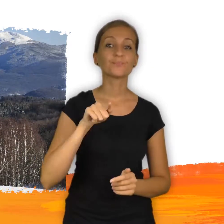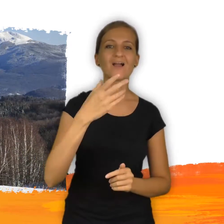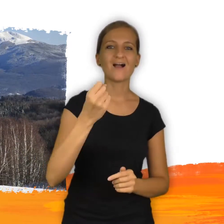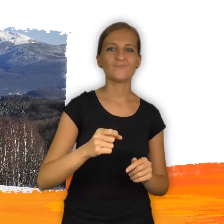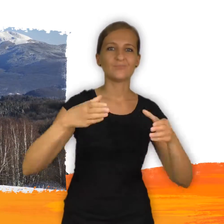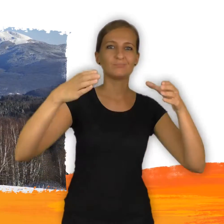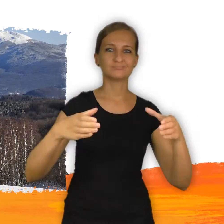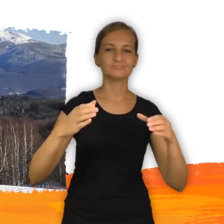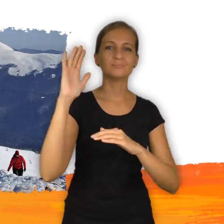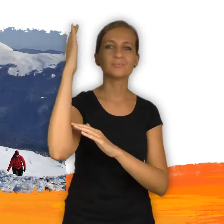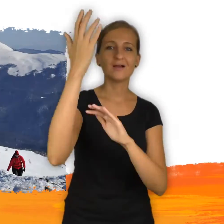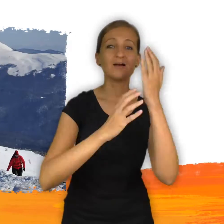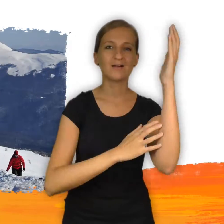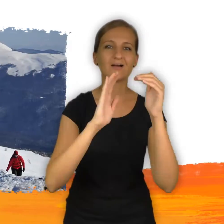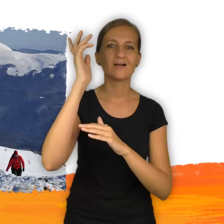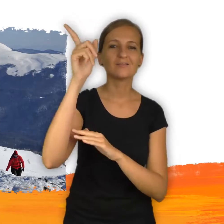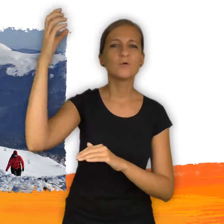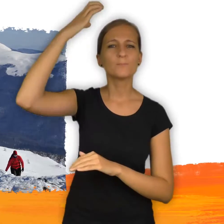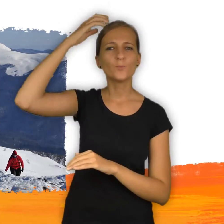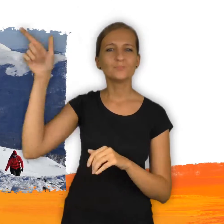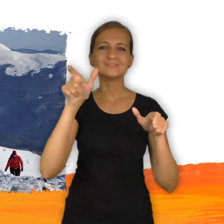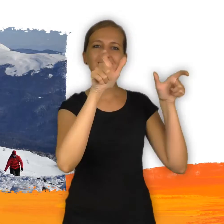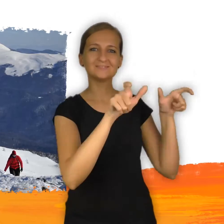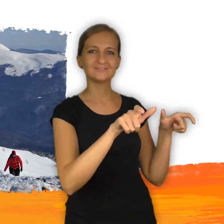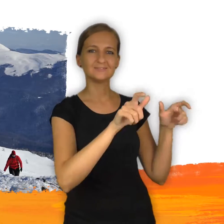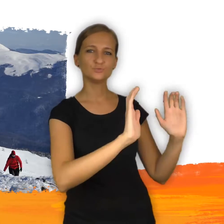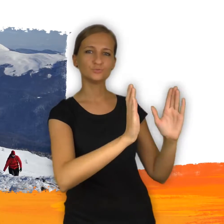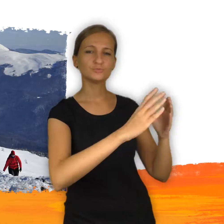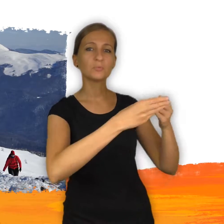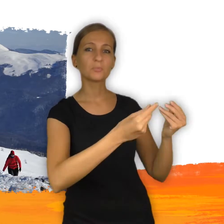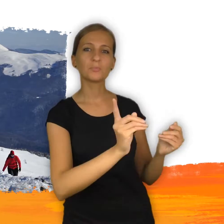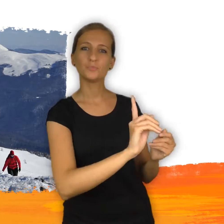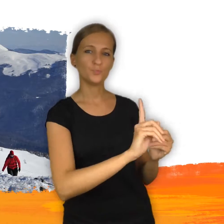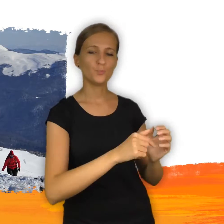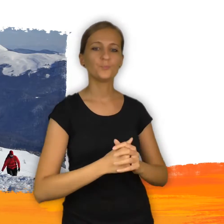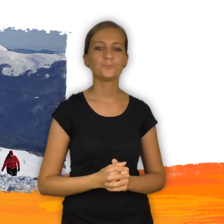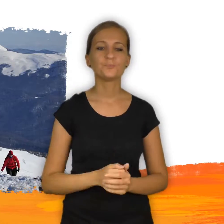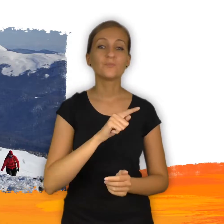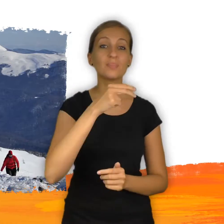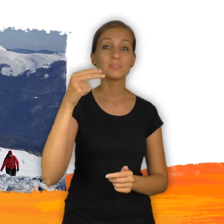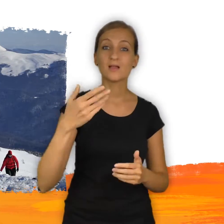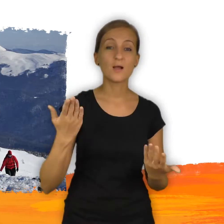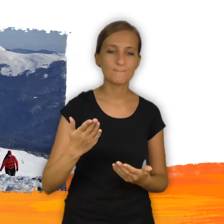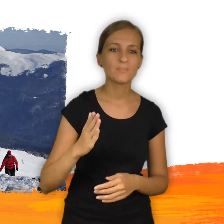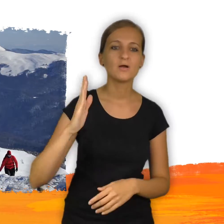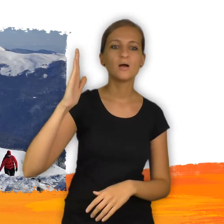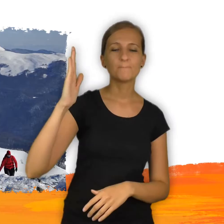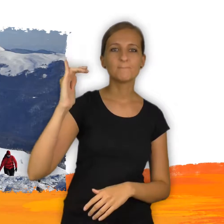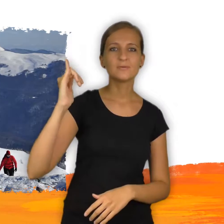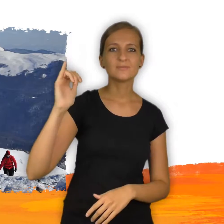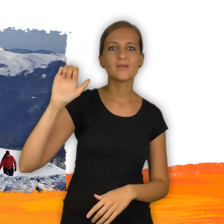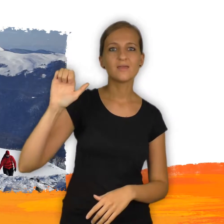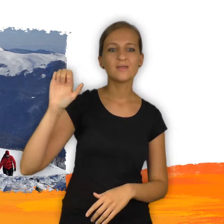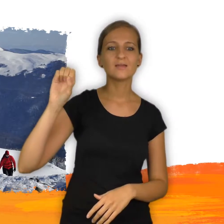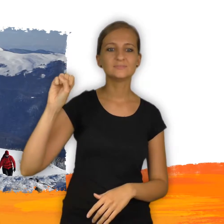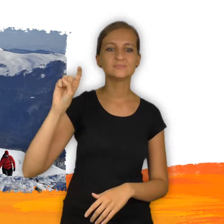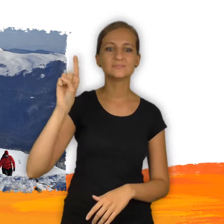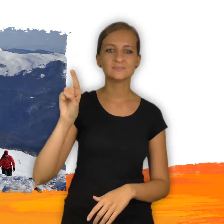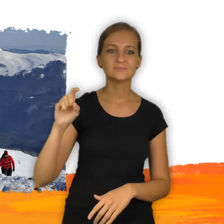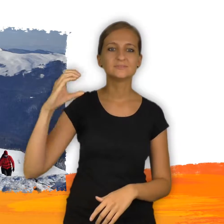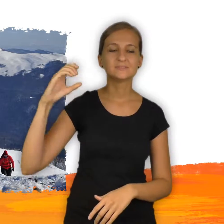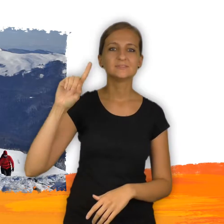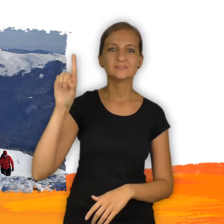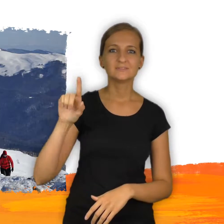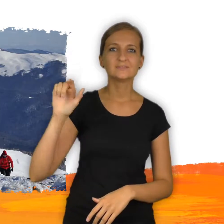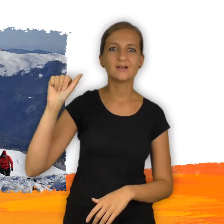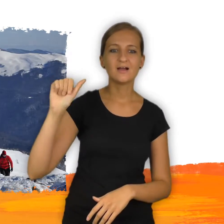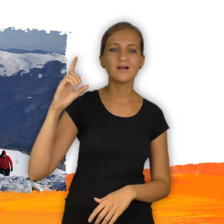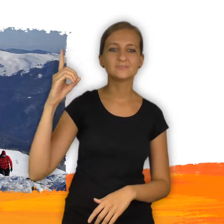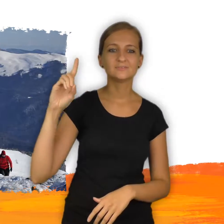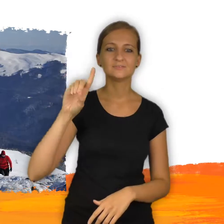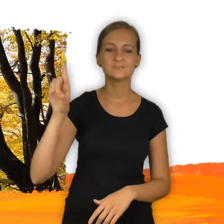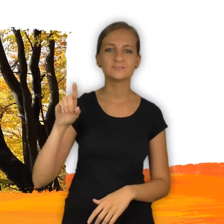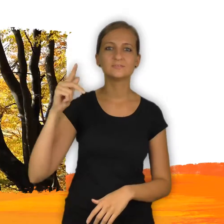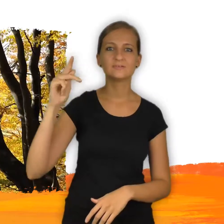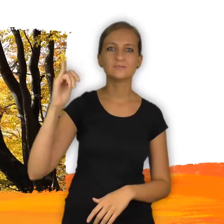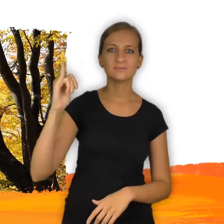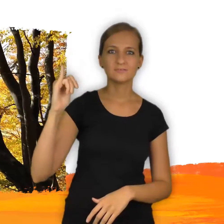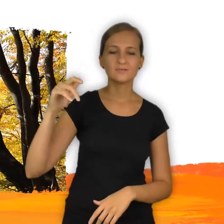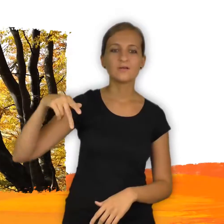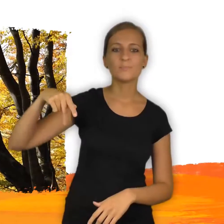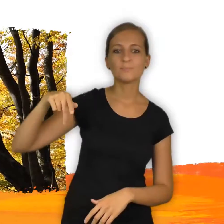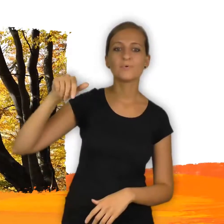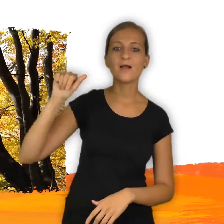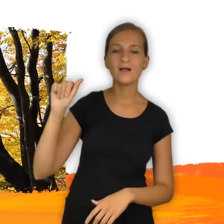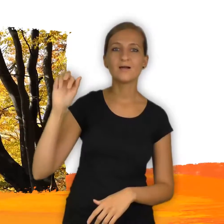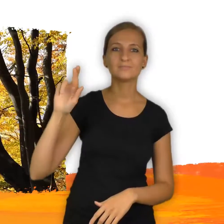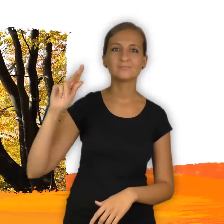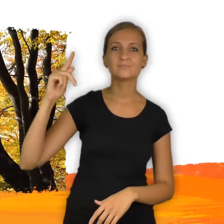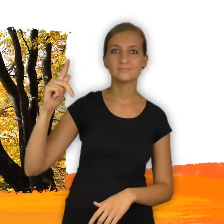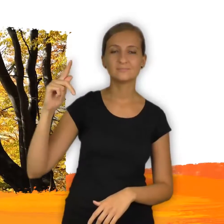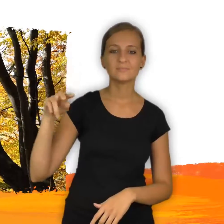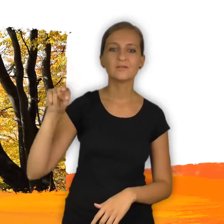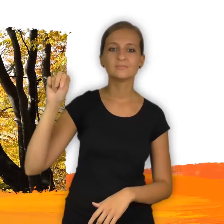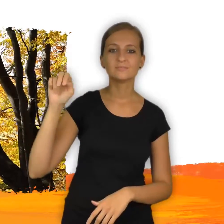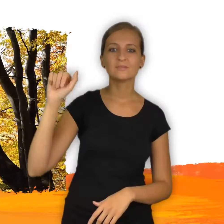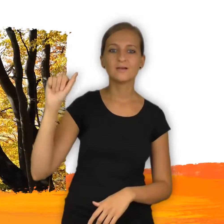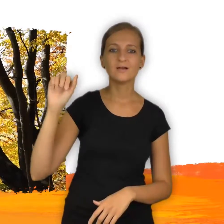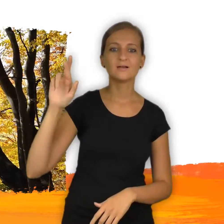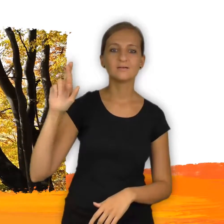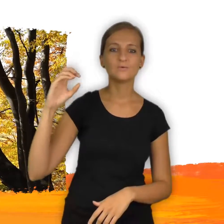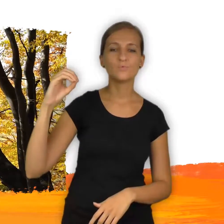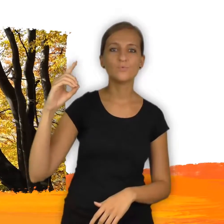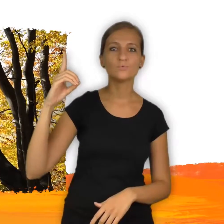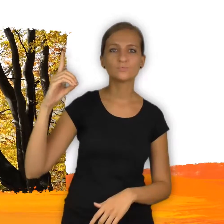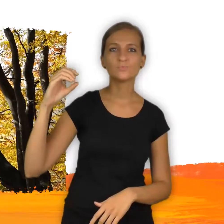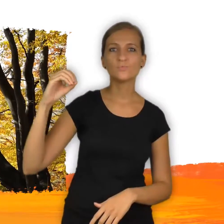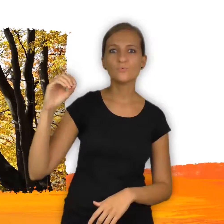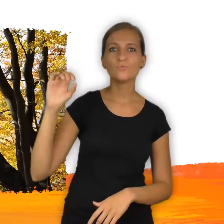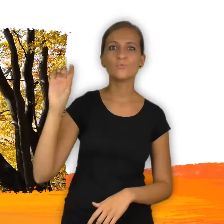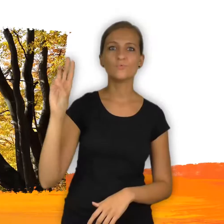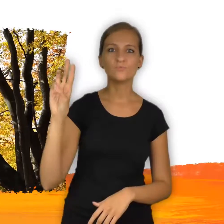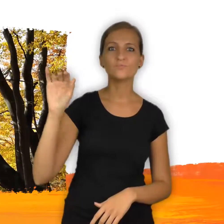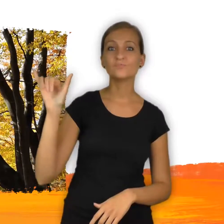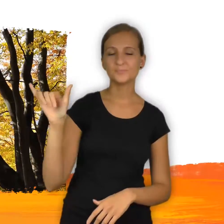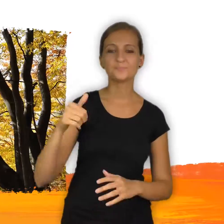Znajduje się tam Bieszczadzki Park Narodowy.